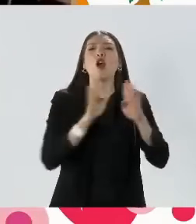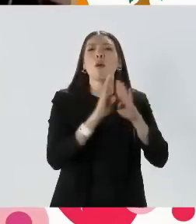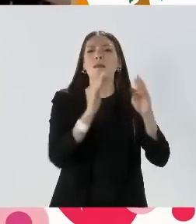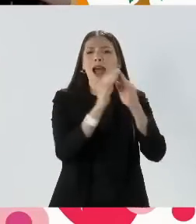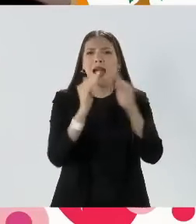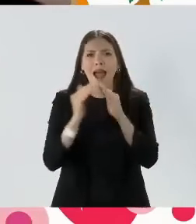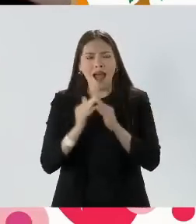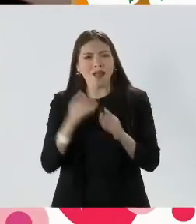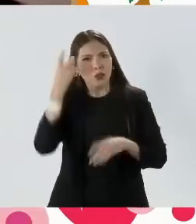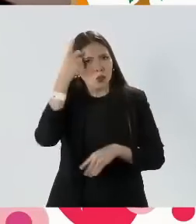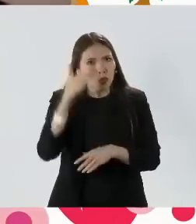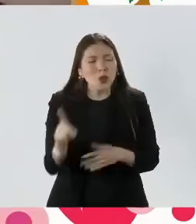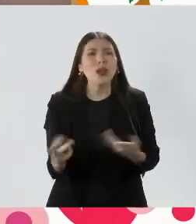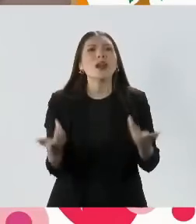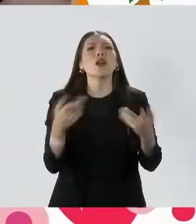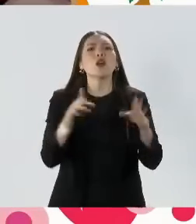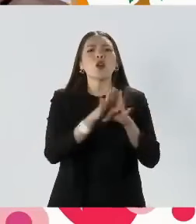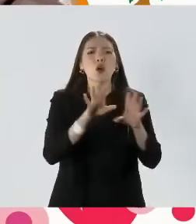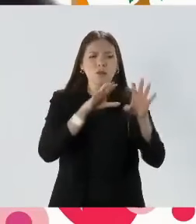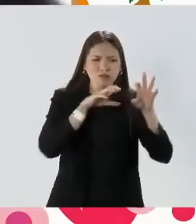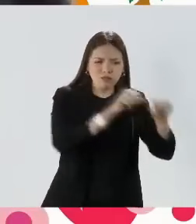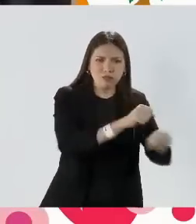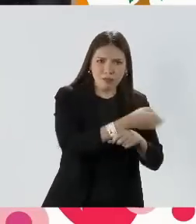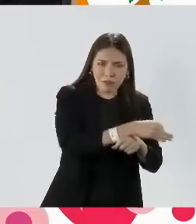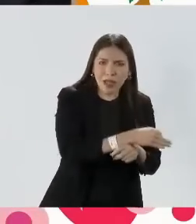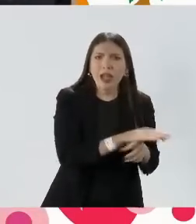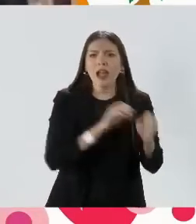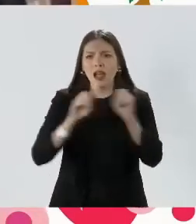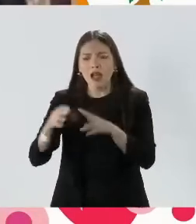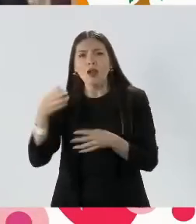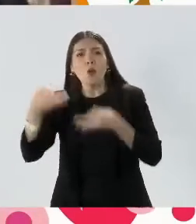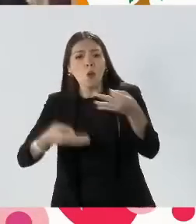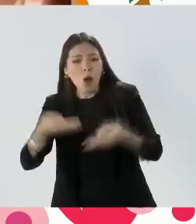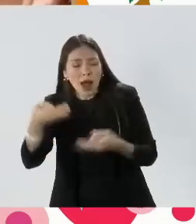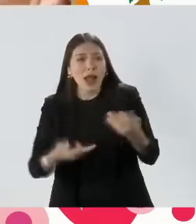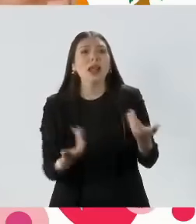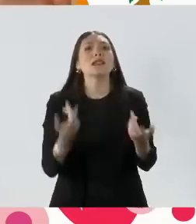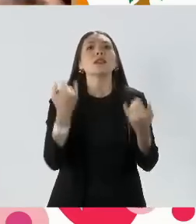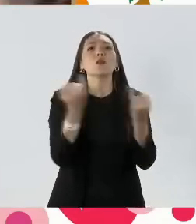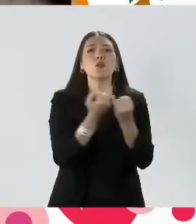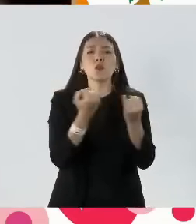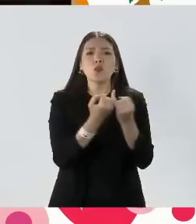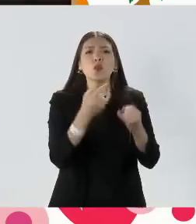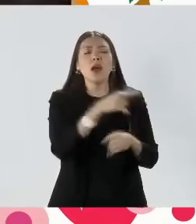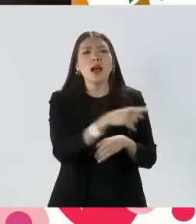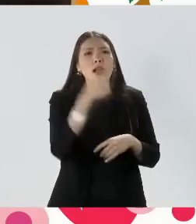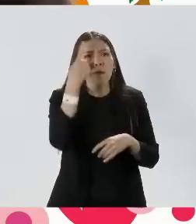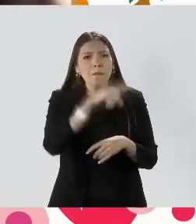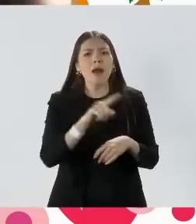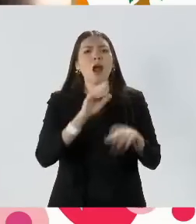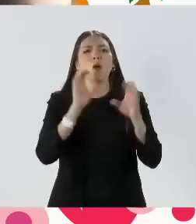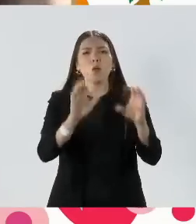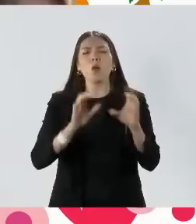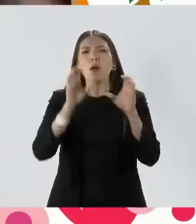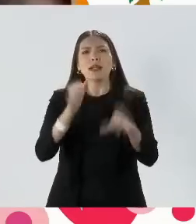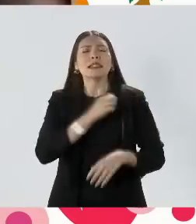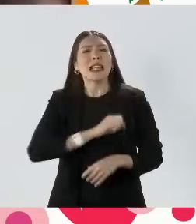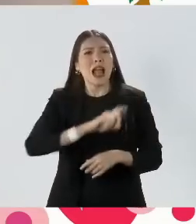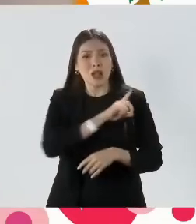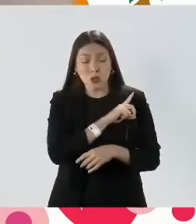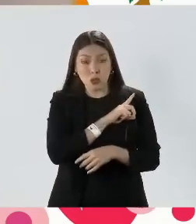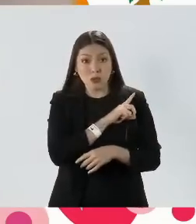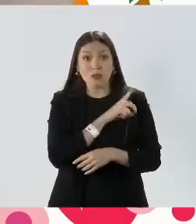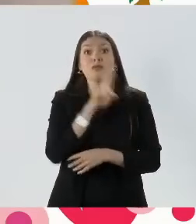preventiva oficiosa simplificación orgánica y protección a las salud Así que reconozco